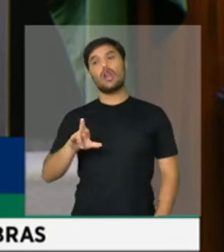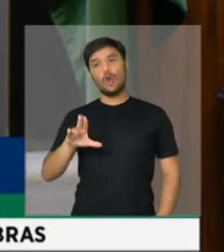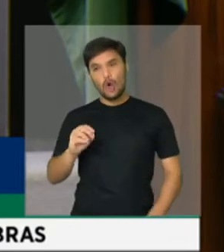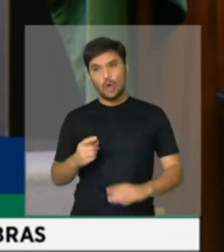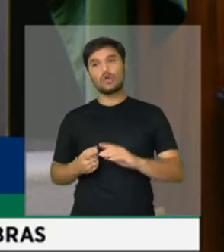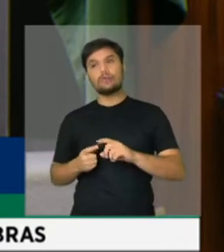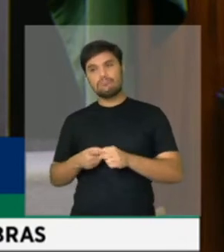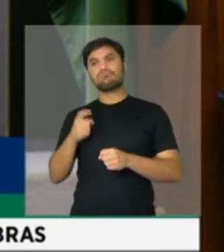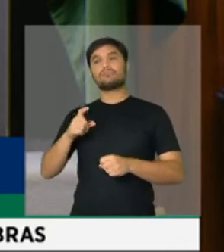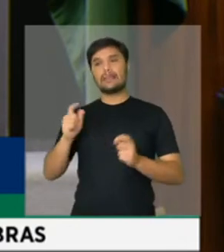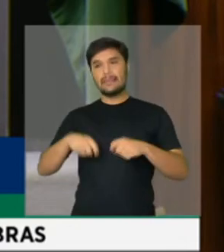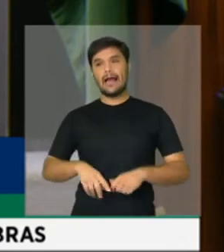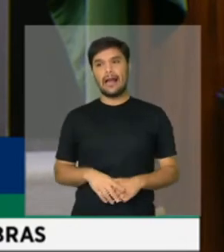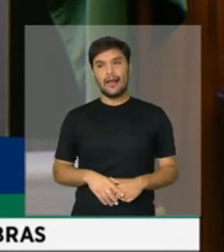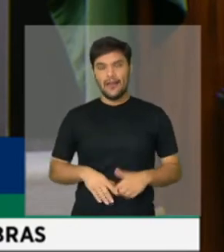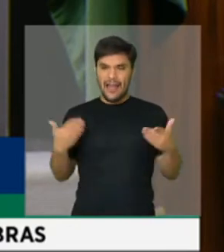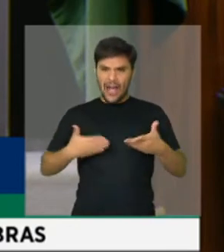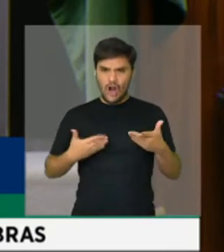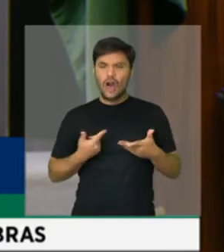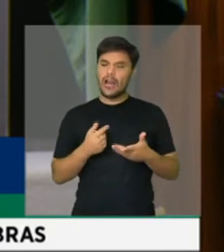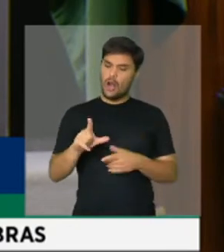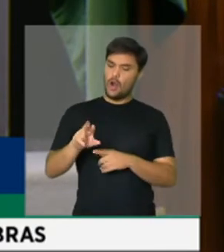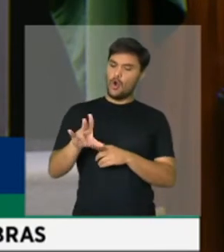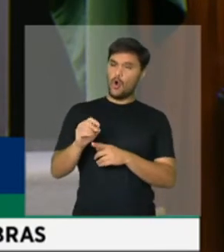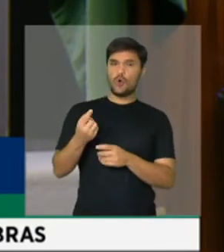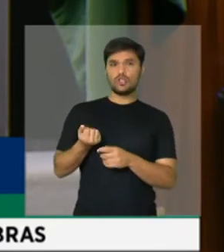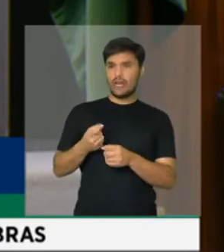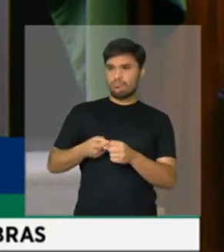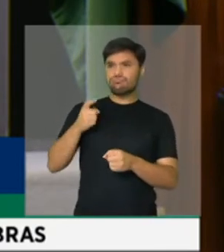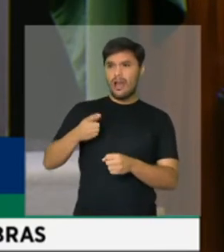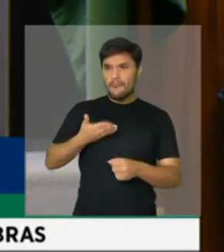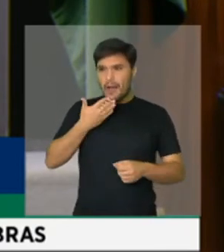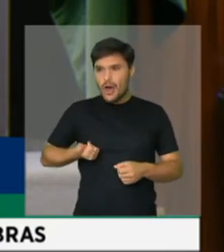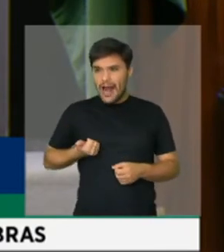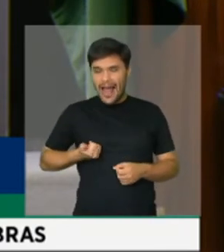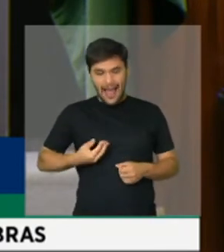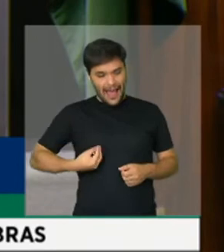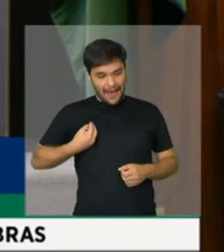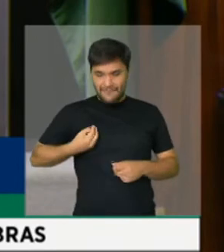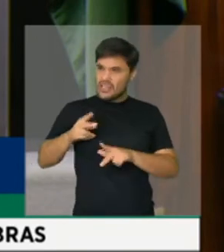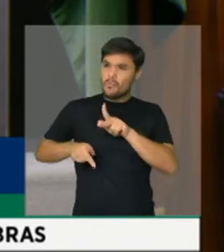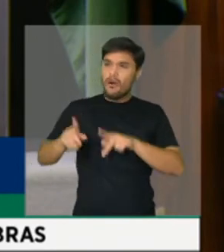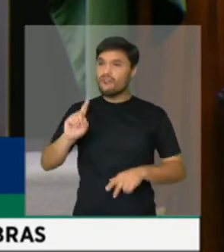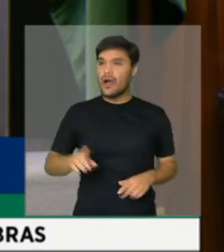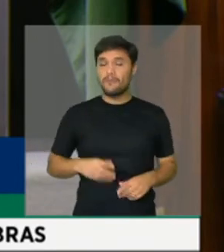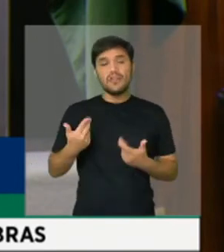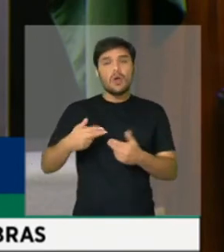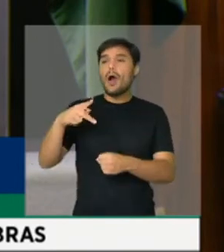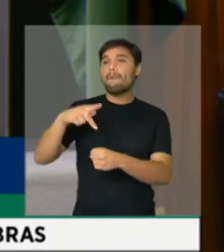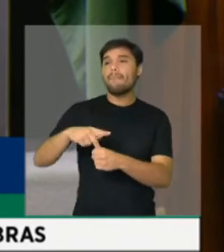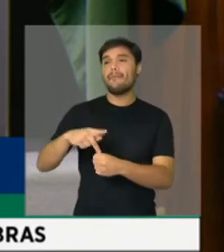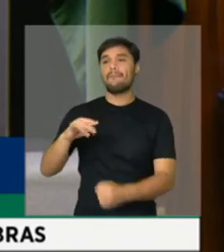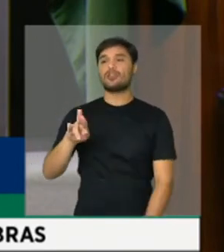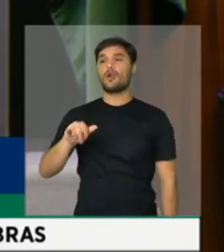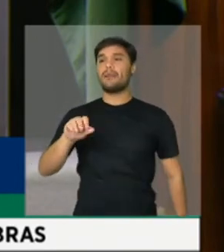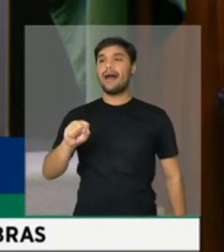PÚBLICO E, DEPOIS, O SEU INVESTIMENTO AMORTIZADO NA TARIFA, AGORA QUE ESTÁ PAGO A INICIATIVA PRIVADA QUER TOCAR. POR QUÊ? PORQUE AGORA ESTÁ